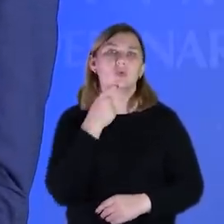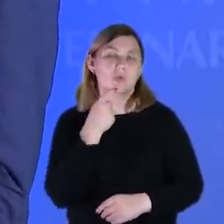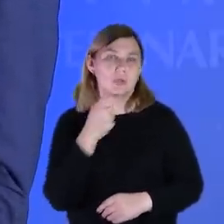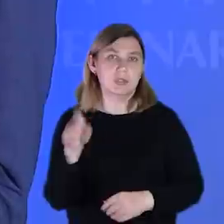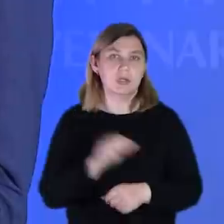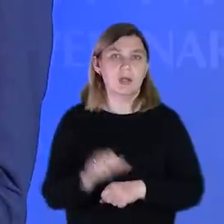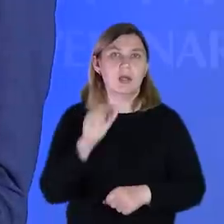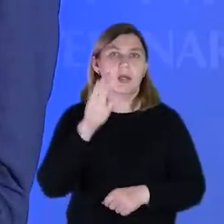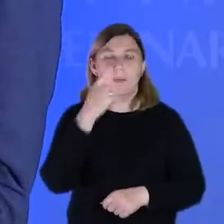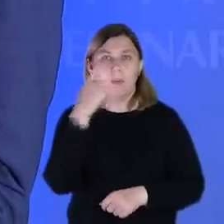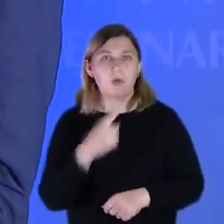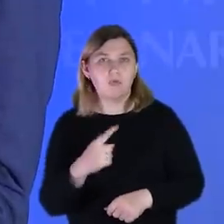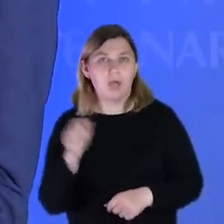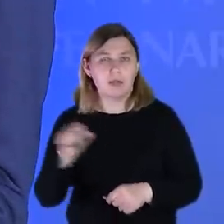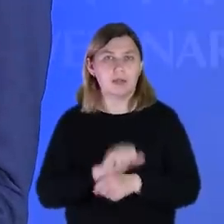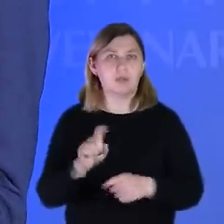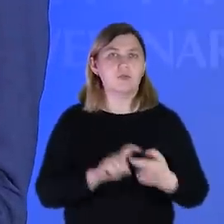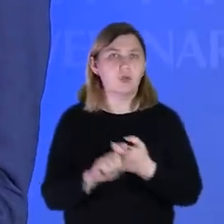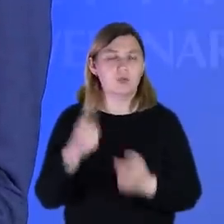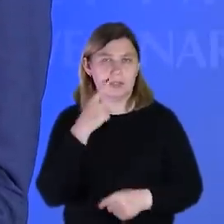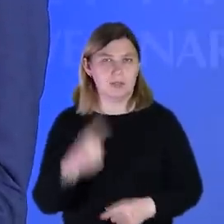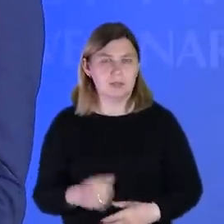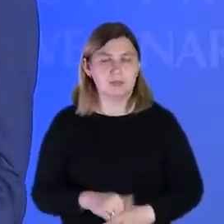swojej bolszewizm i Związek Sowiecki.